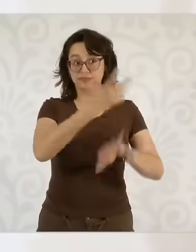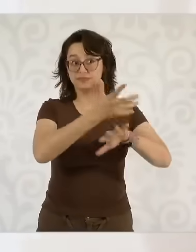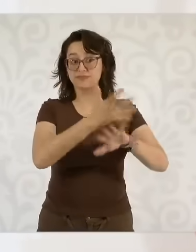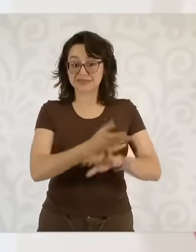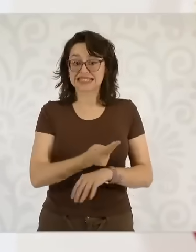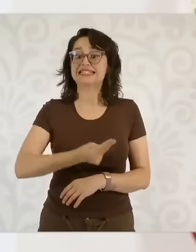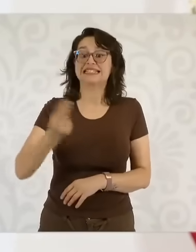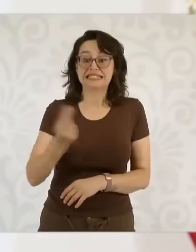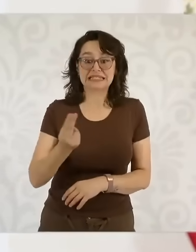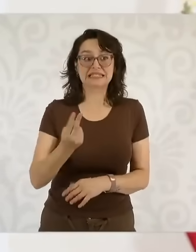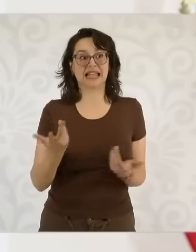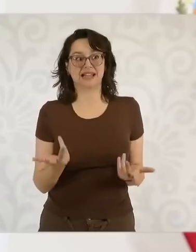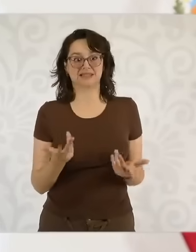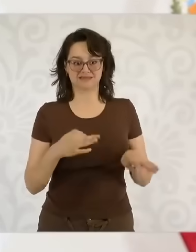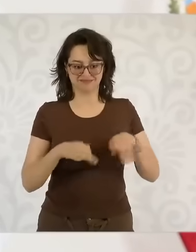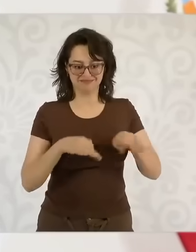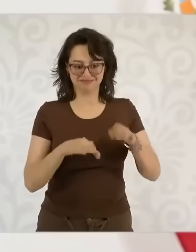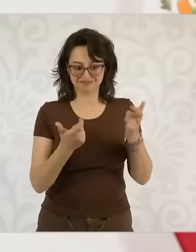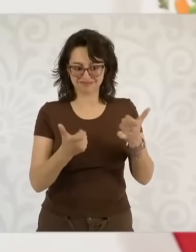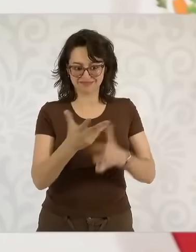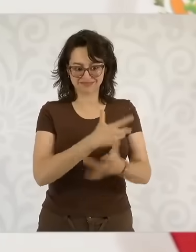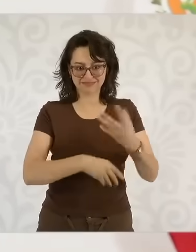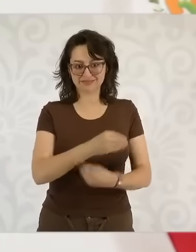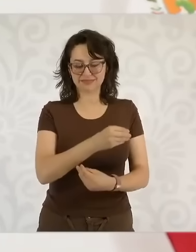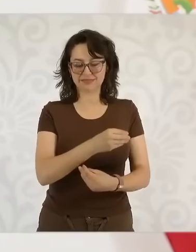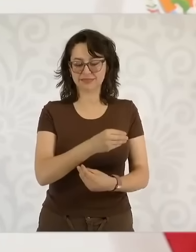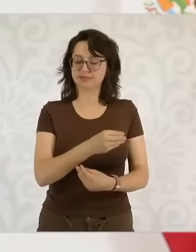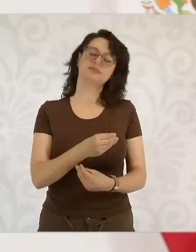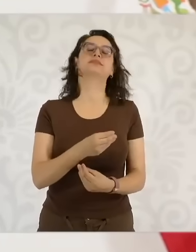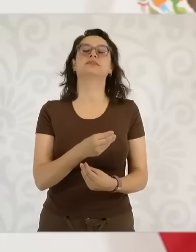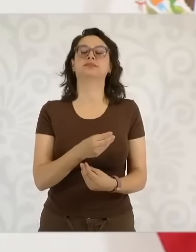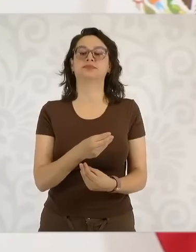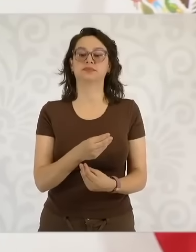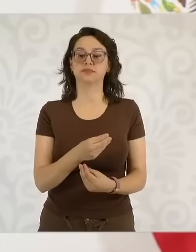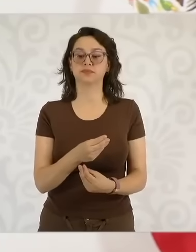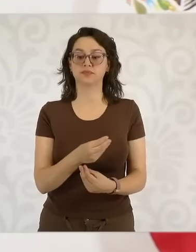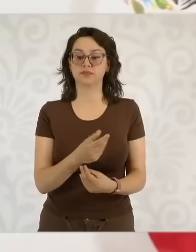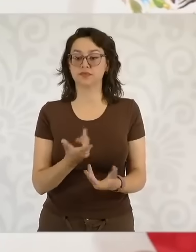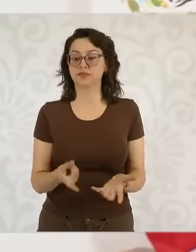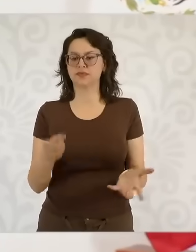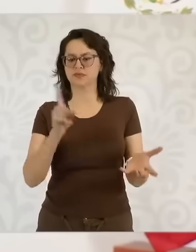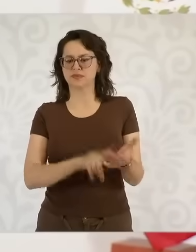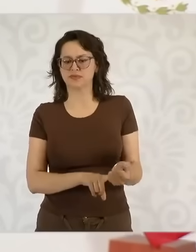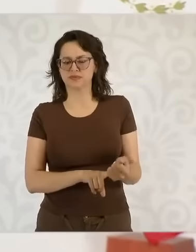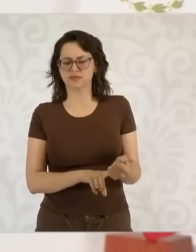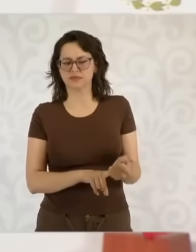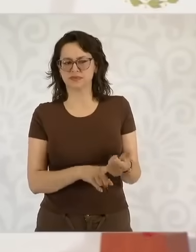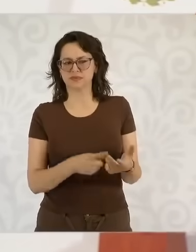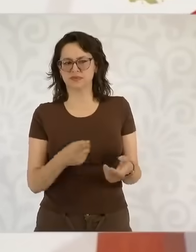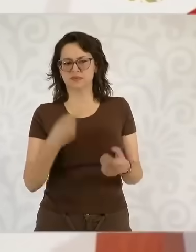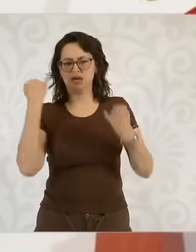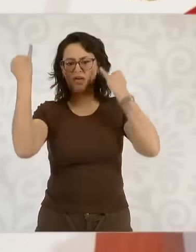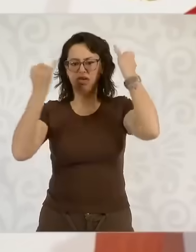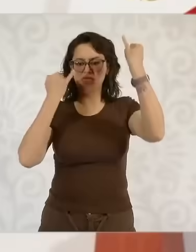para su economía y a quienes están incitando a estas falsedades pues mejor que se pongan a